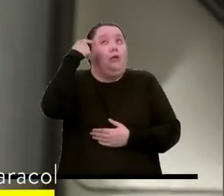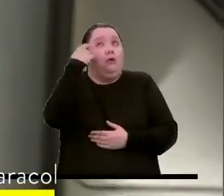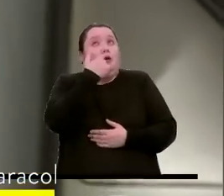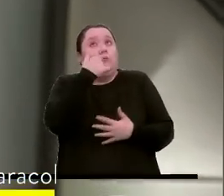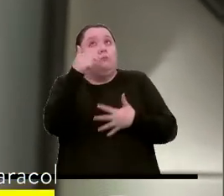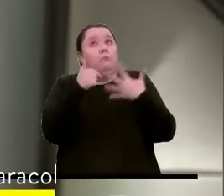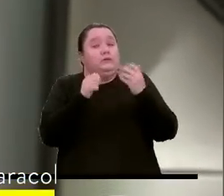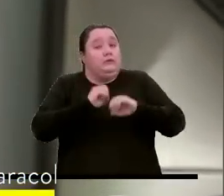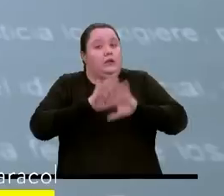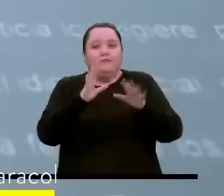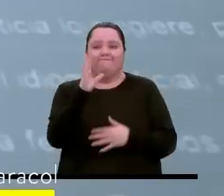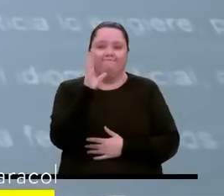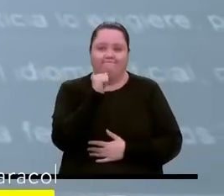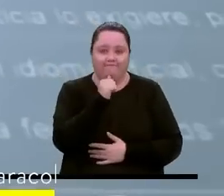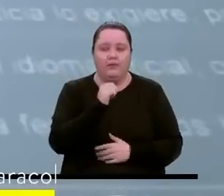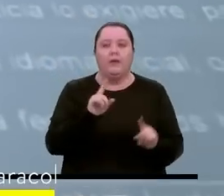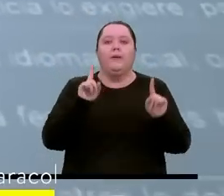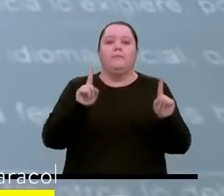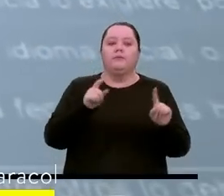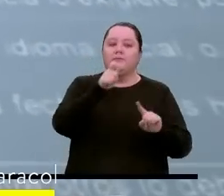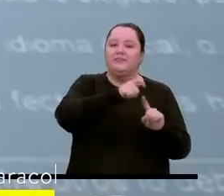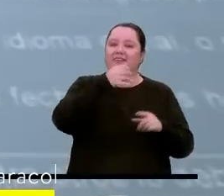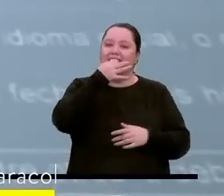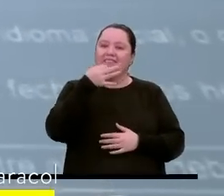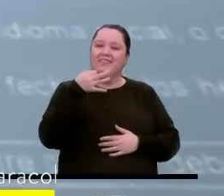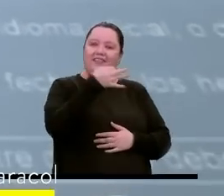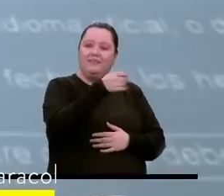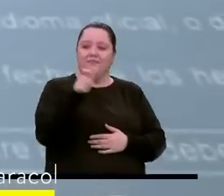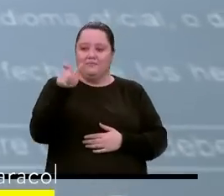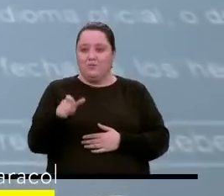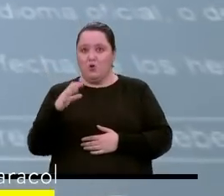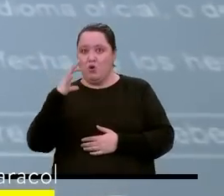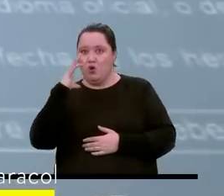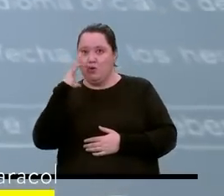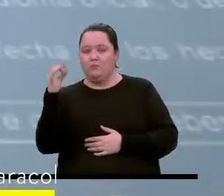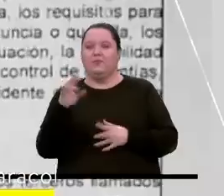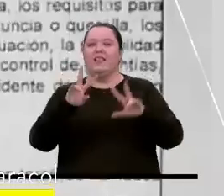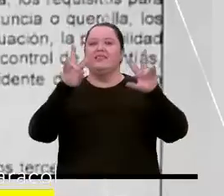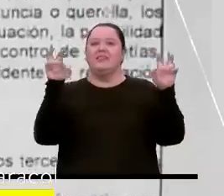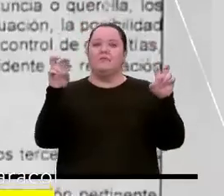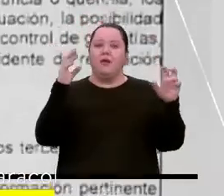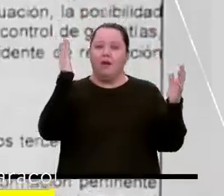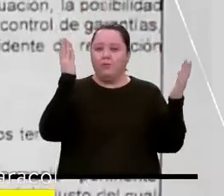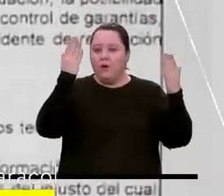esa muerte porque tanta sevicia en él. ))) aunque no hay hipótesis